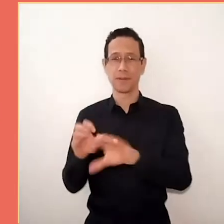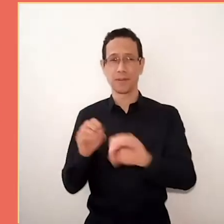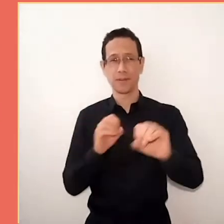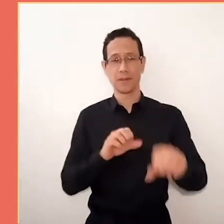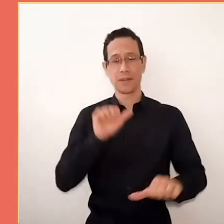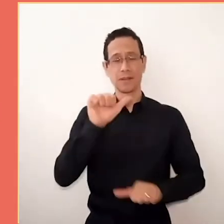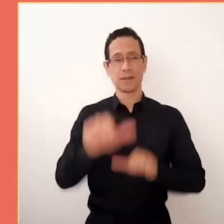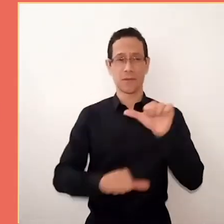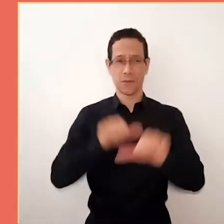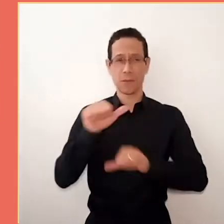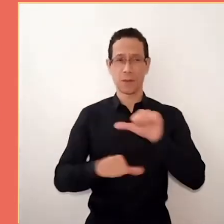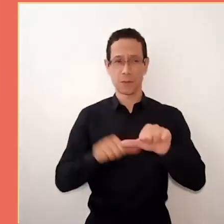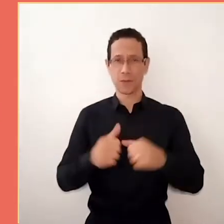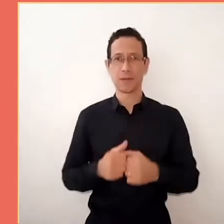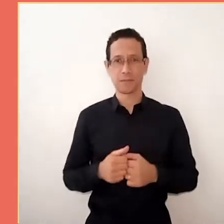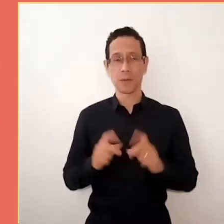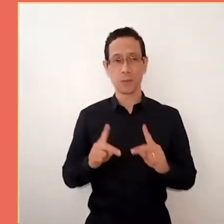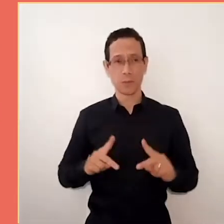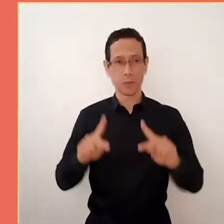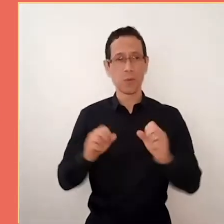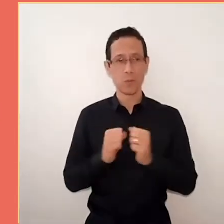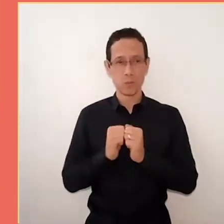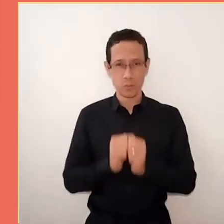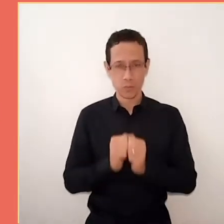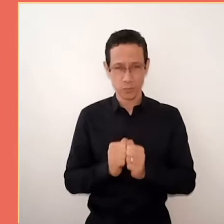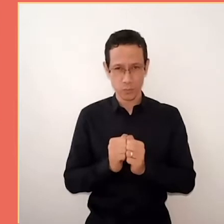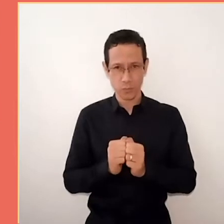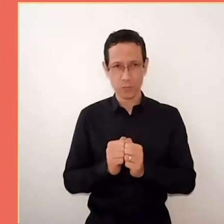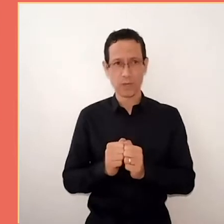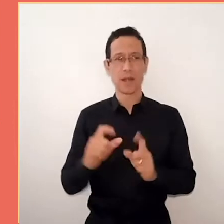Que sigamos juntos e acompanhados da arte, da palavra e da leitura.